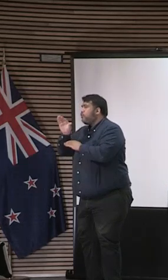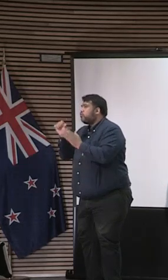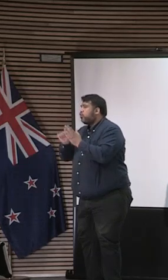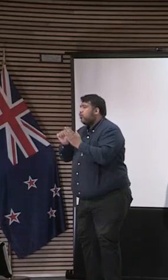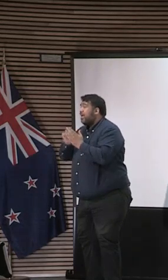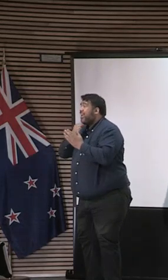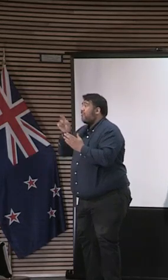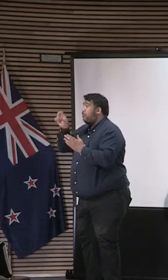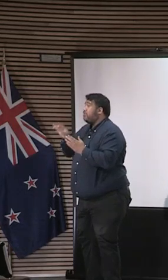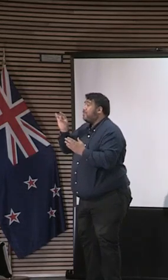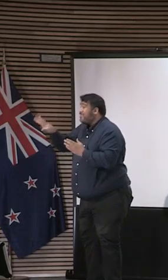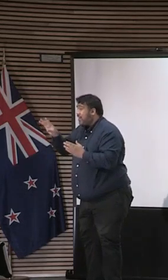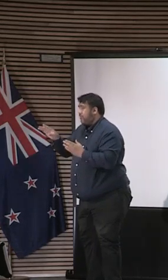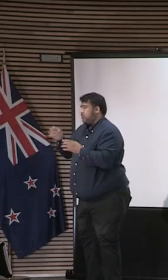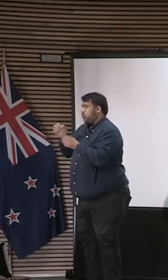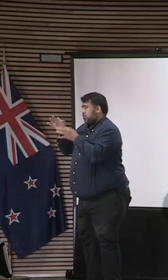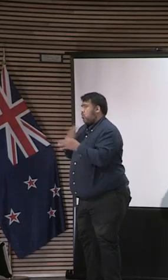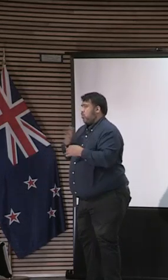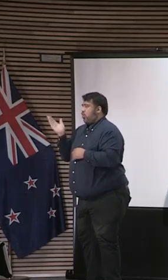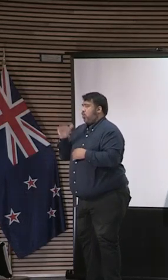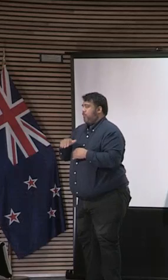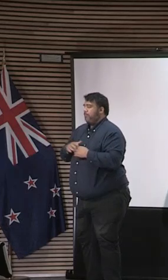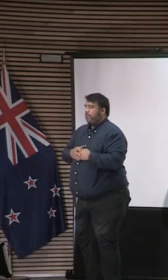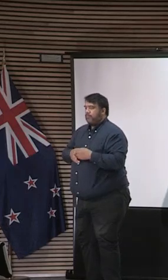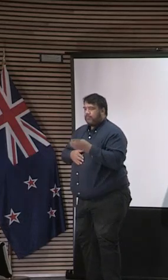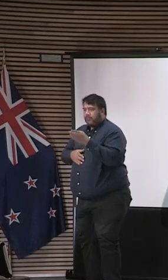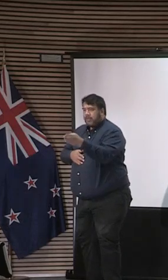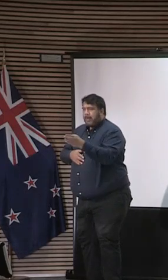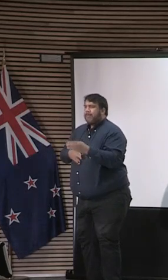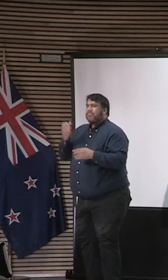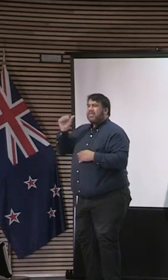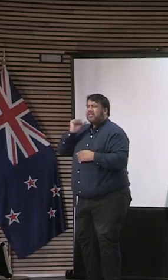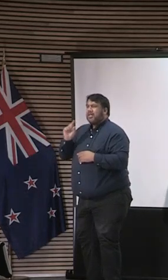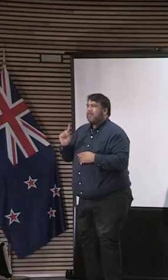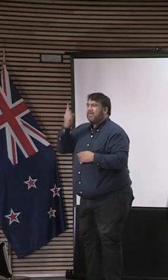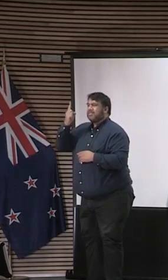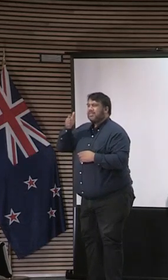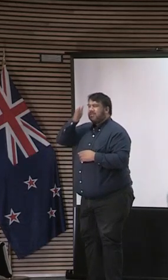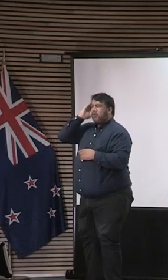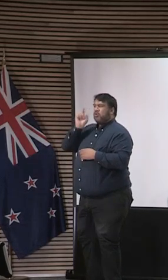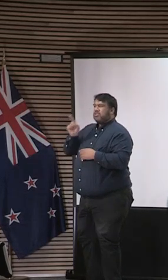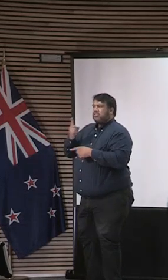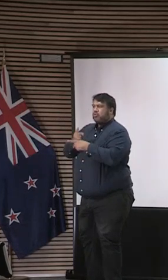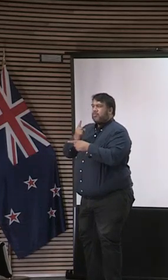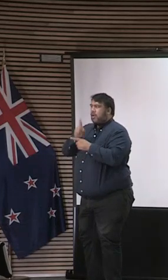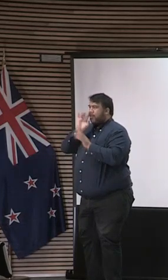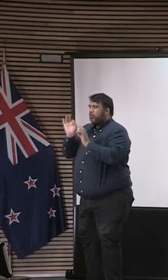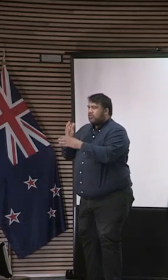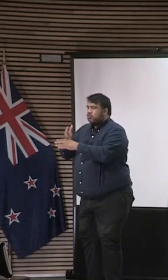te mea na te iwi ka mohio ka